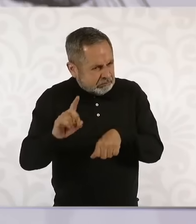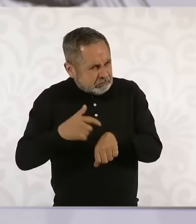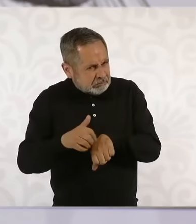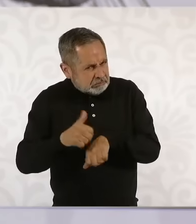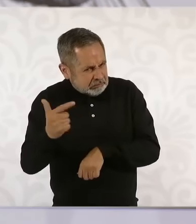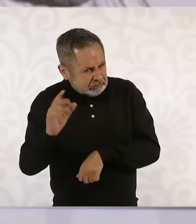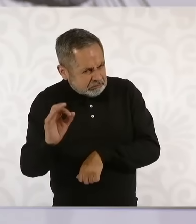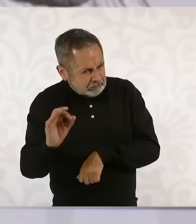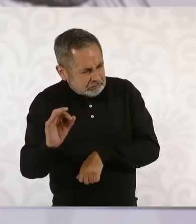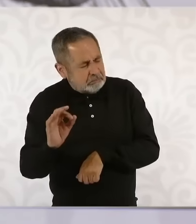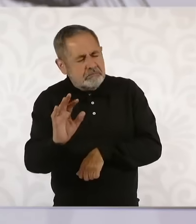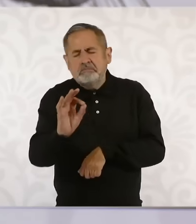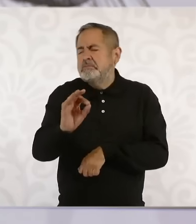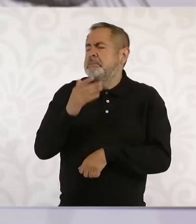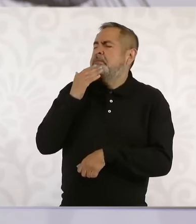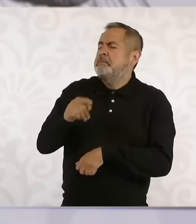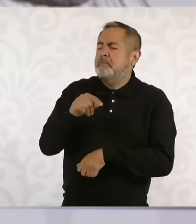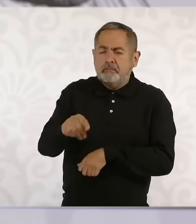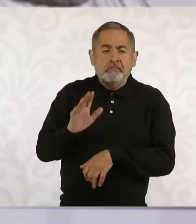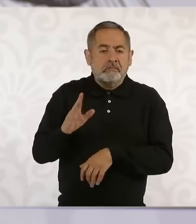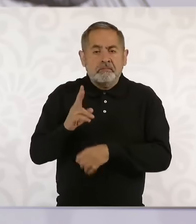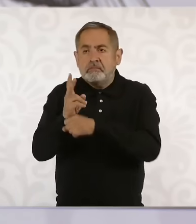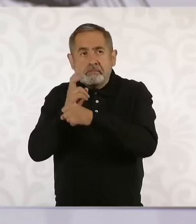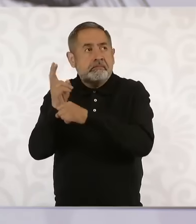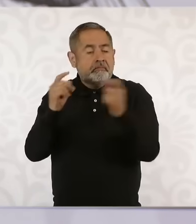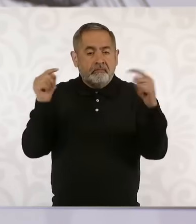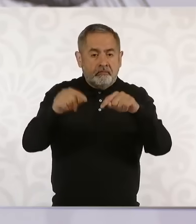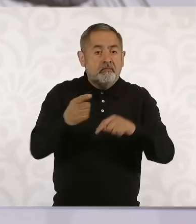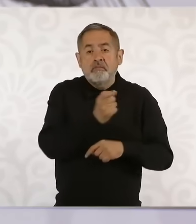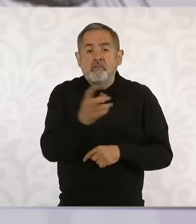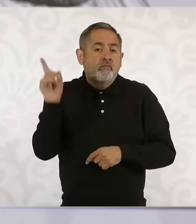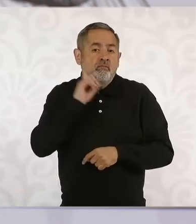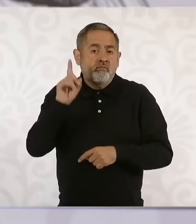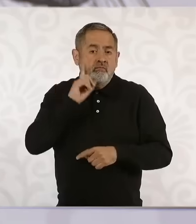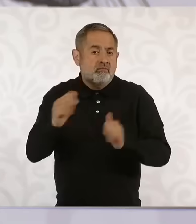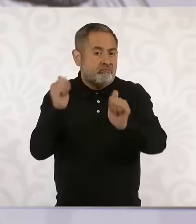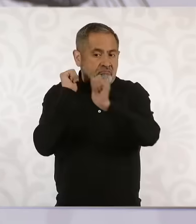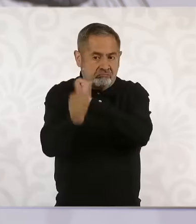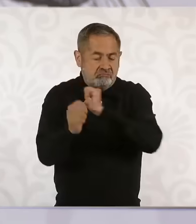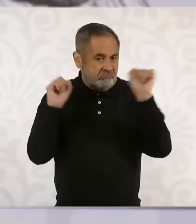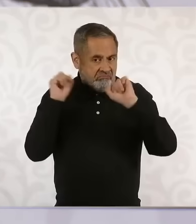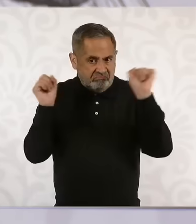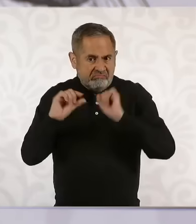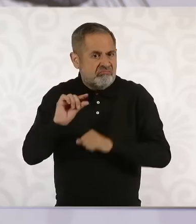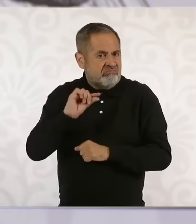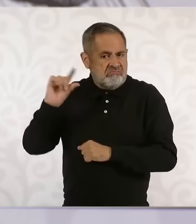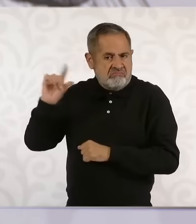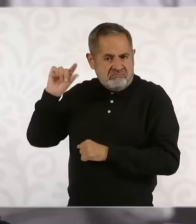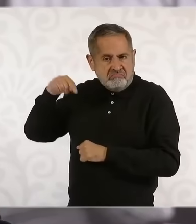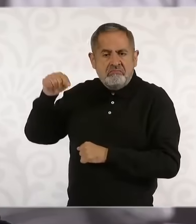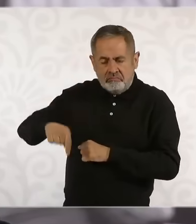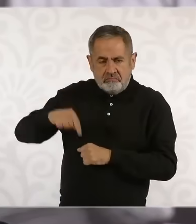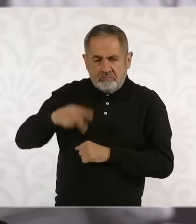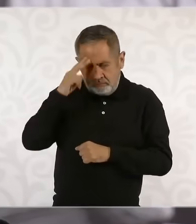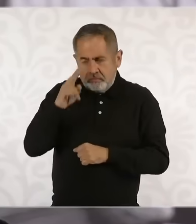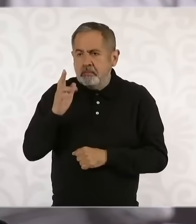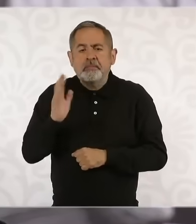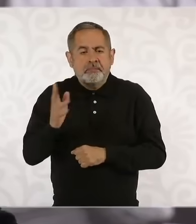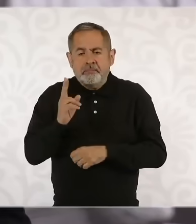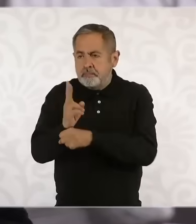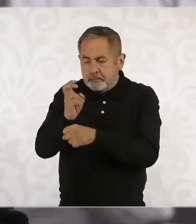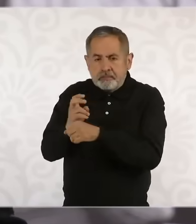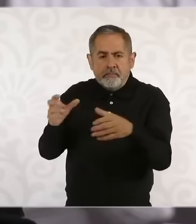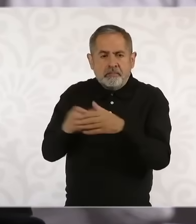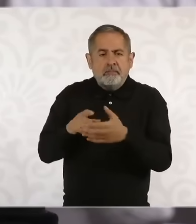espacio e las corredoras que son estrellas de este país, este, precisamente Estrellita y Lorena.